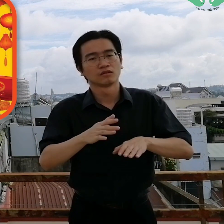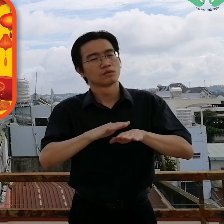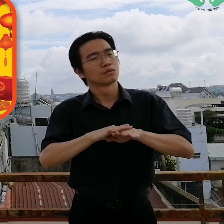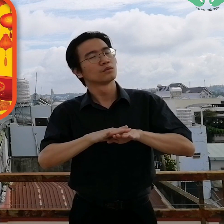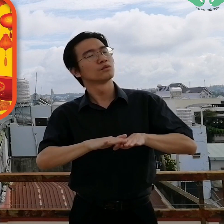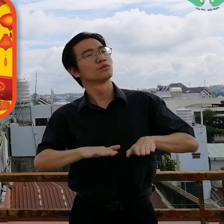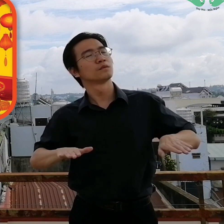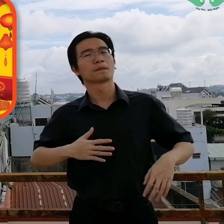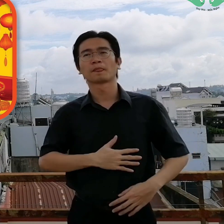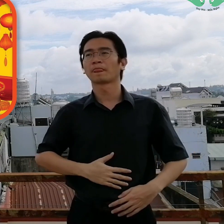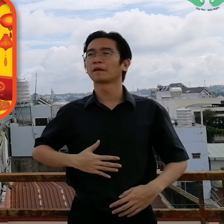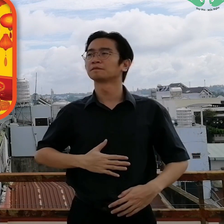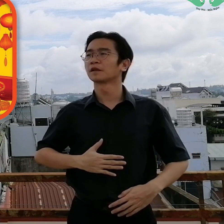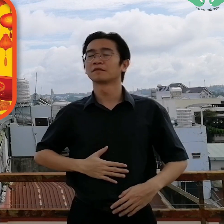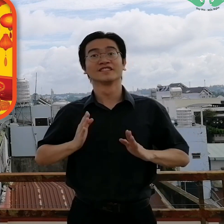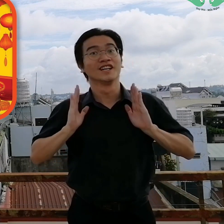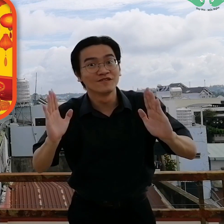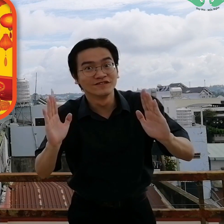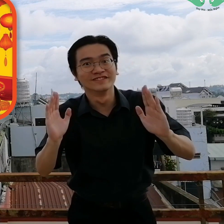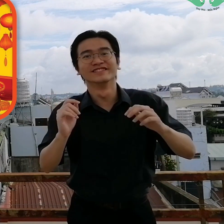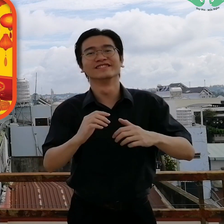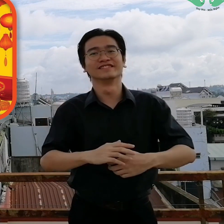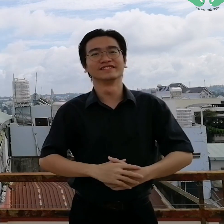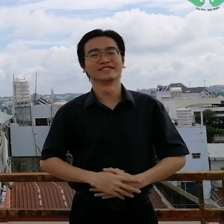Bánh trung thu là tượng trưng cho bình an, hạnh phúc ấm no.